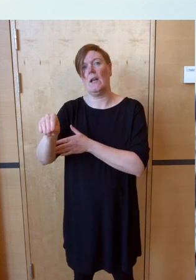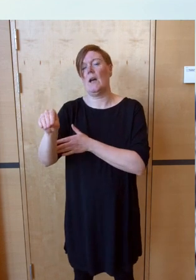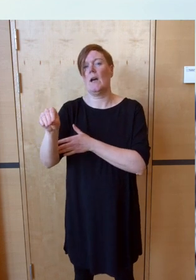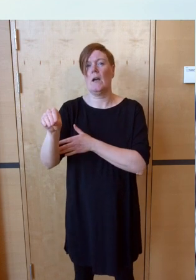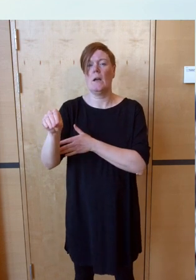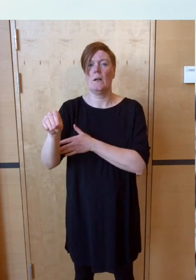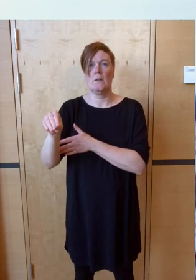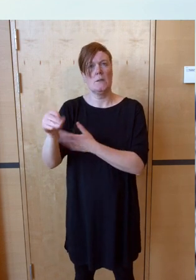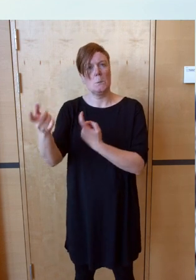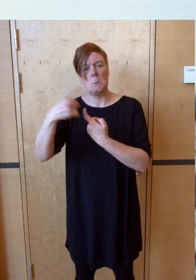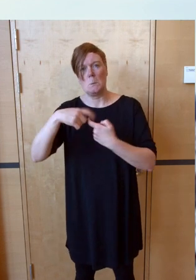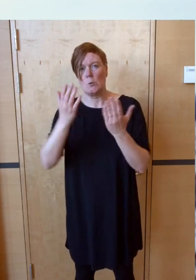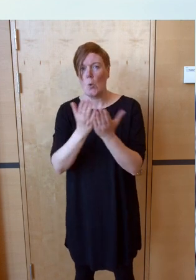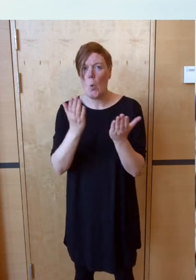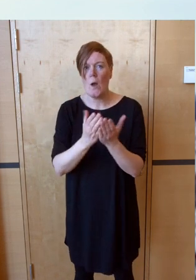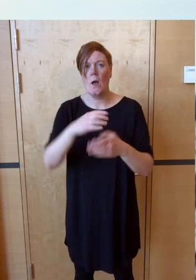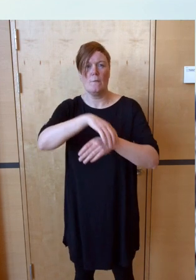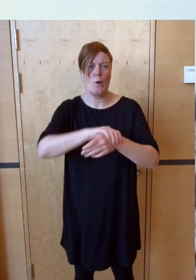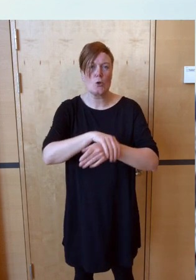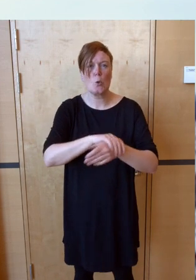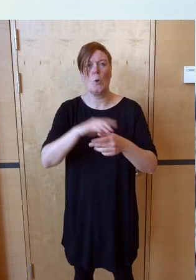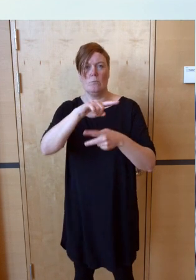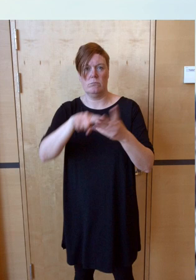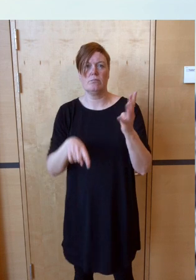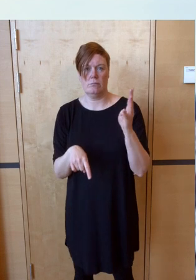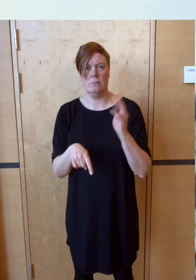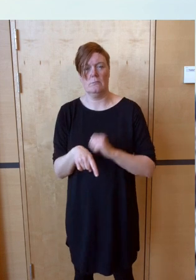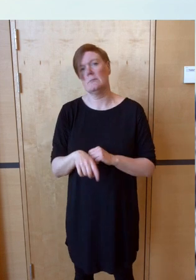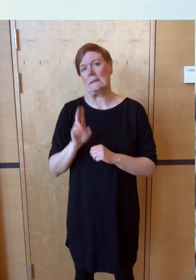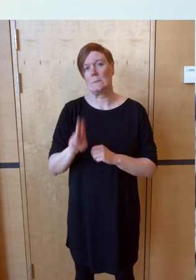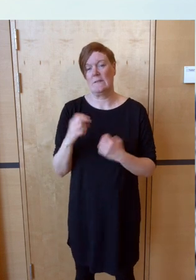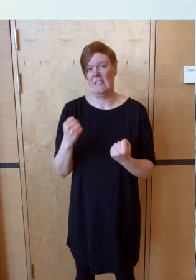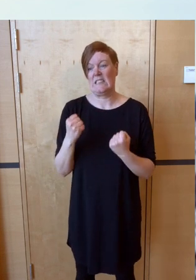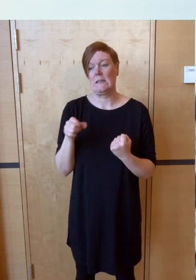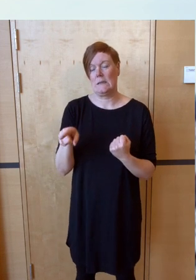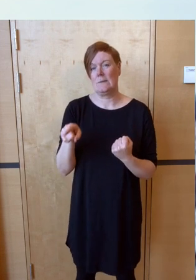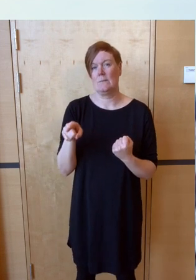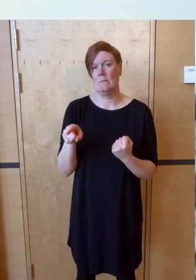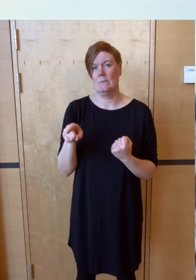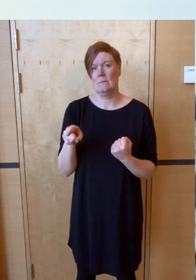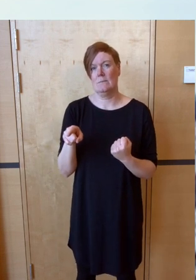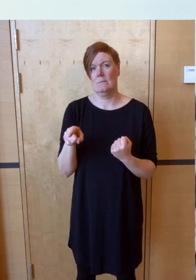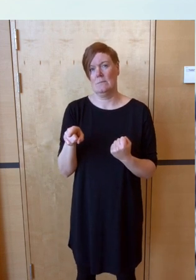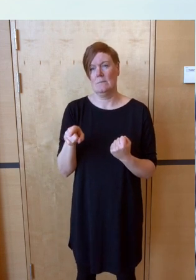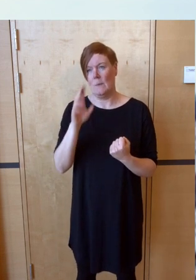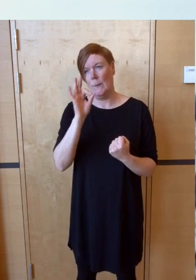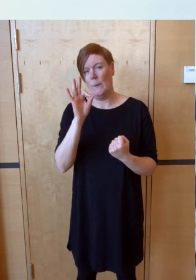Skolor förskolor ETC och det är oerhört viktigt i den Situation som Vi befinner oss i Samhällsförändringar